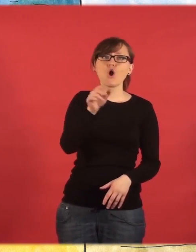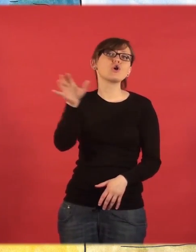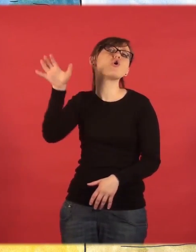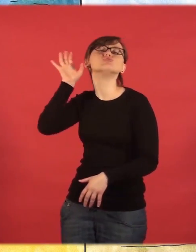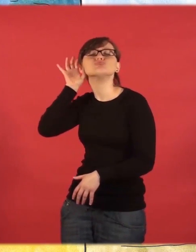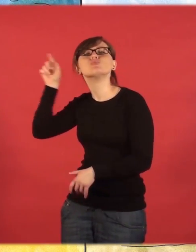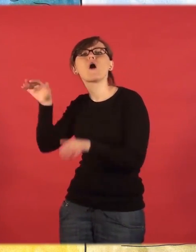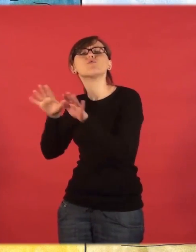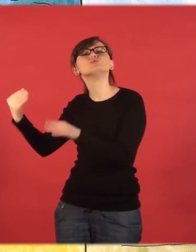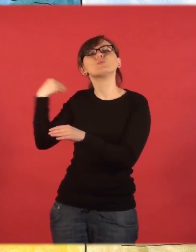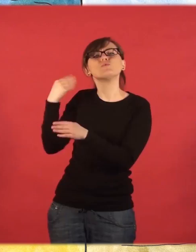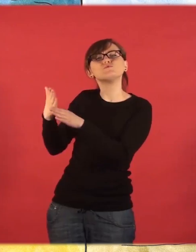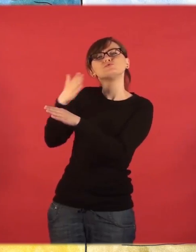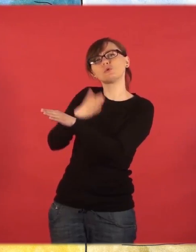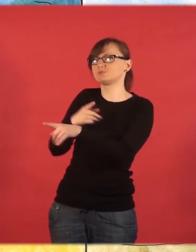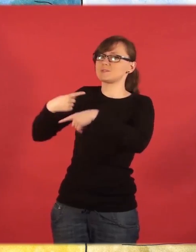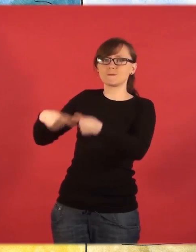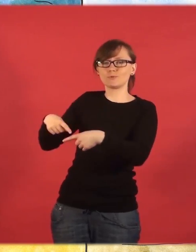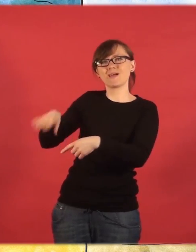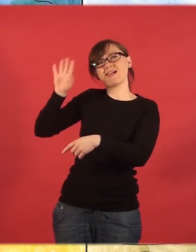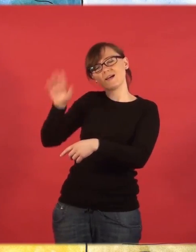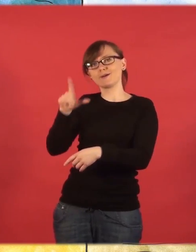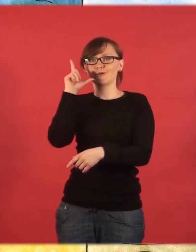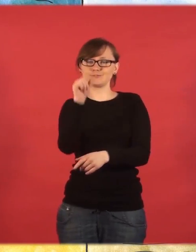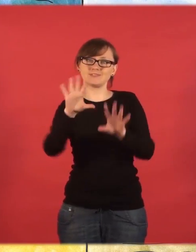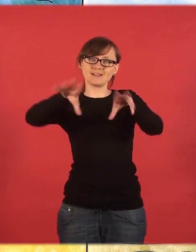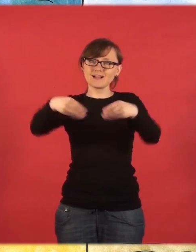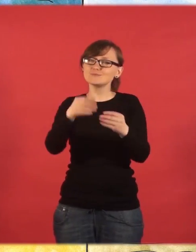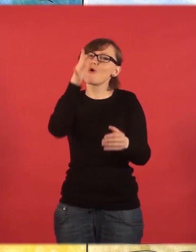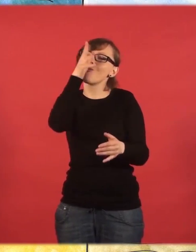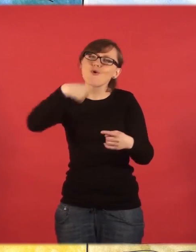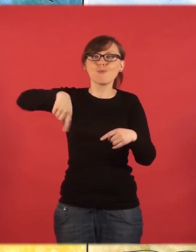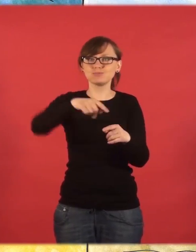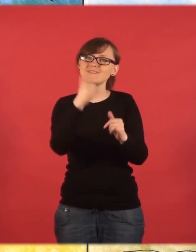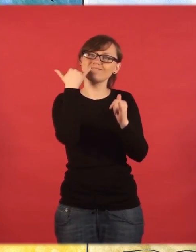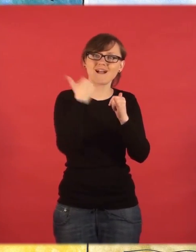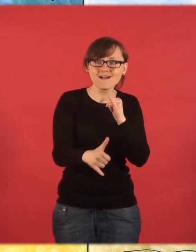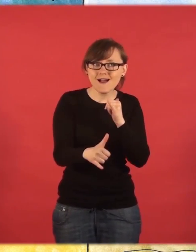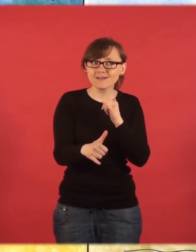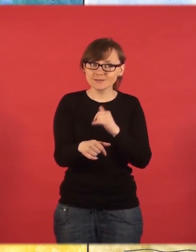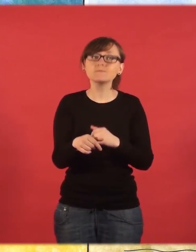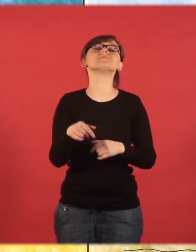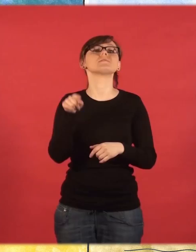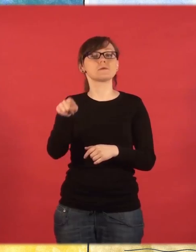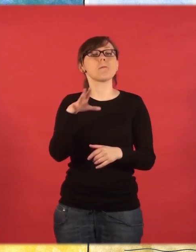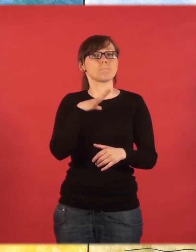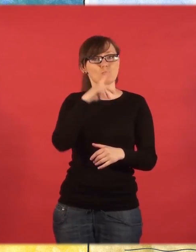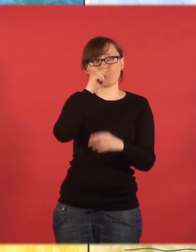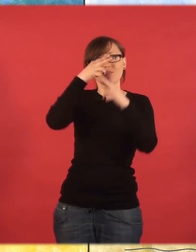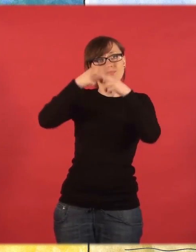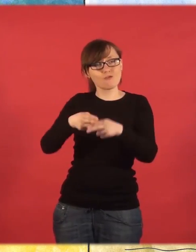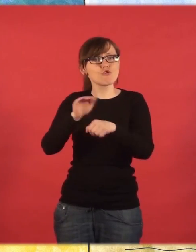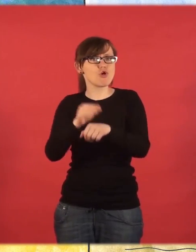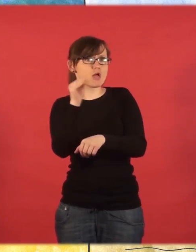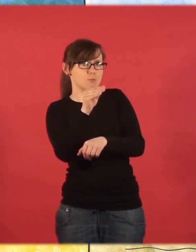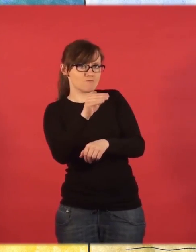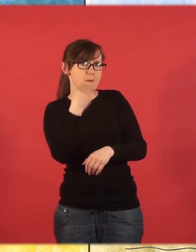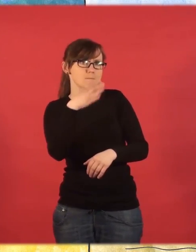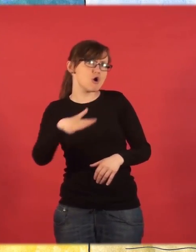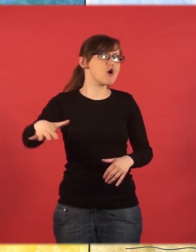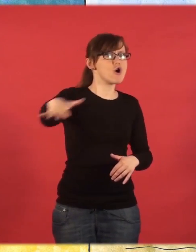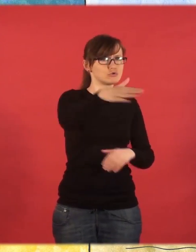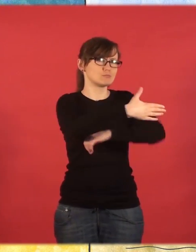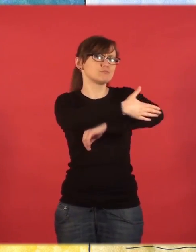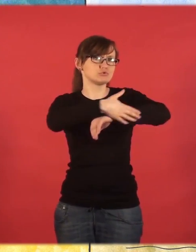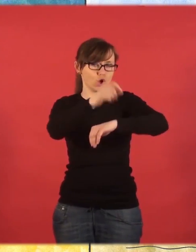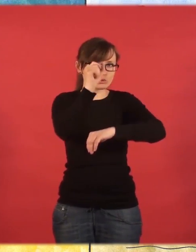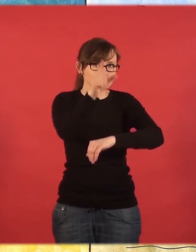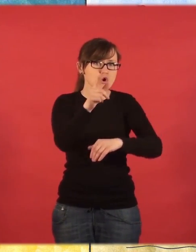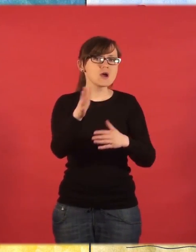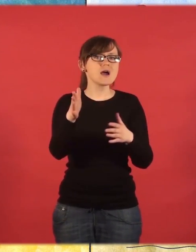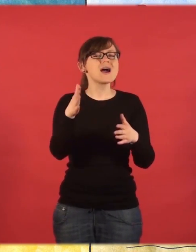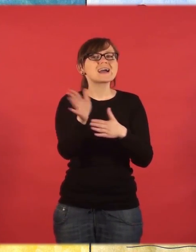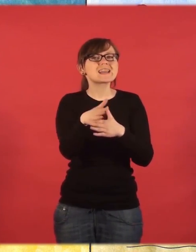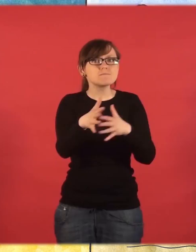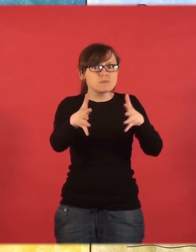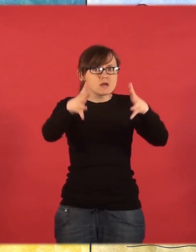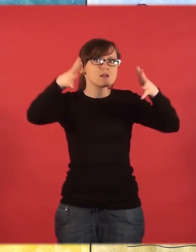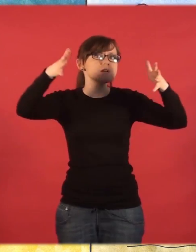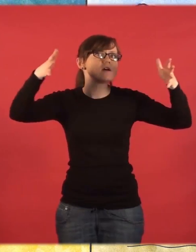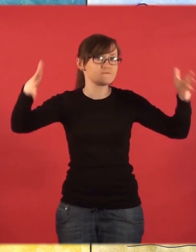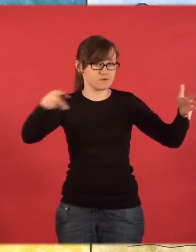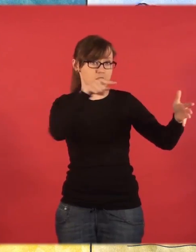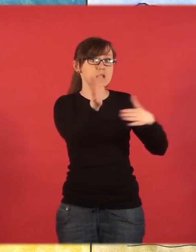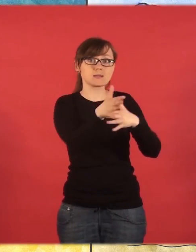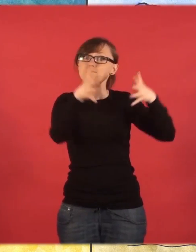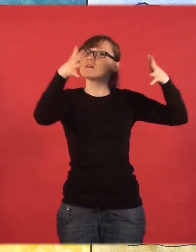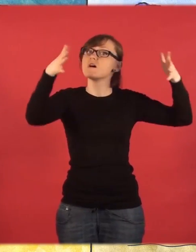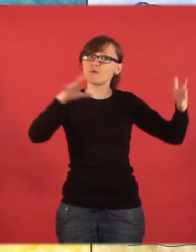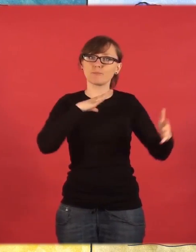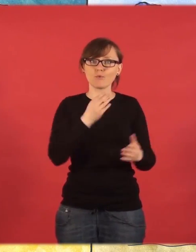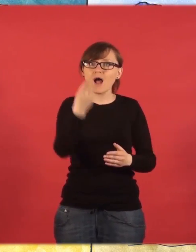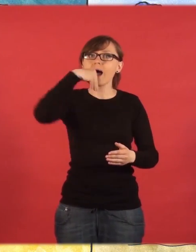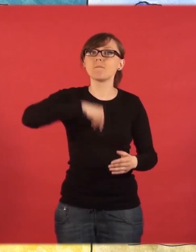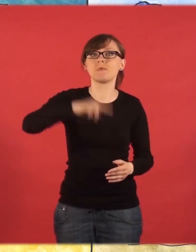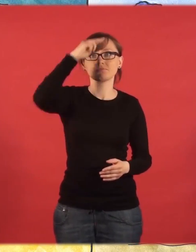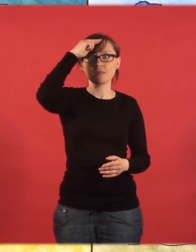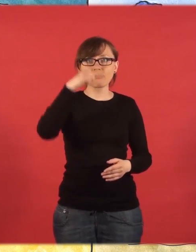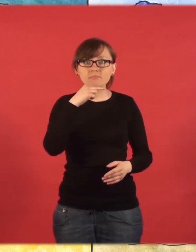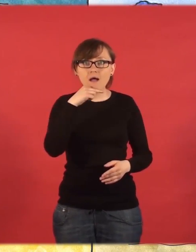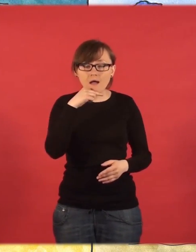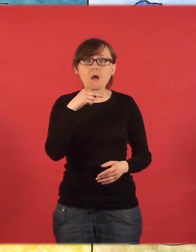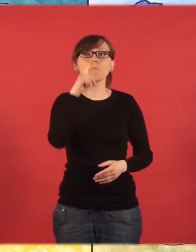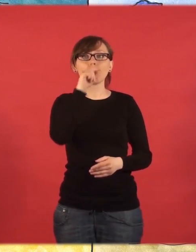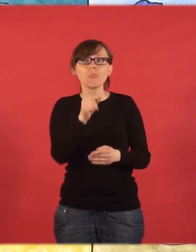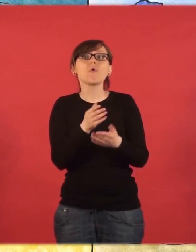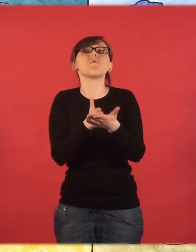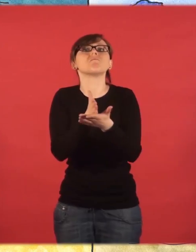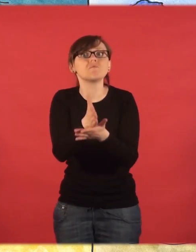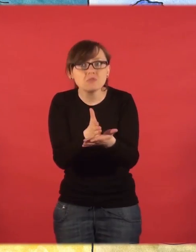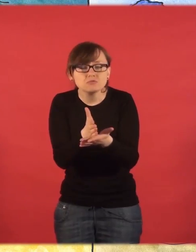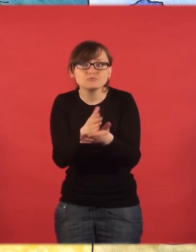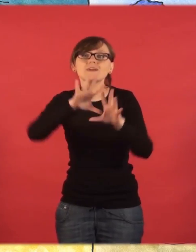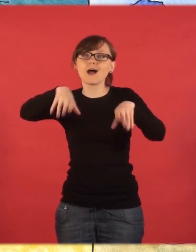Niestety Pinokio nie posłuchał rad Wróżki i poszedł na wagary, uwierzył, że nad brzegiem morza jest ogromna ryba, która połknęła jego tatę.